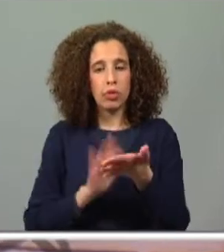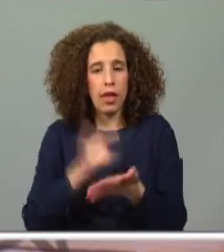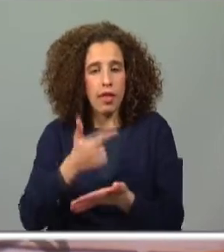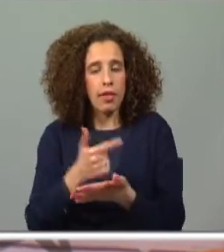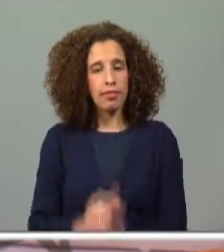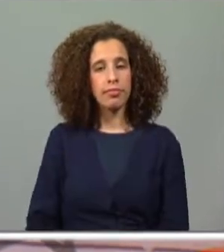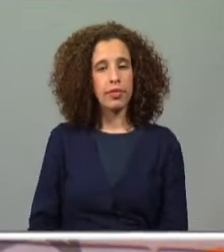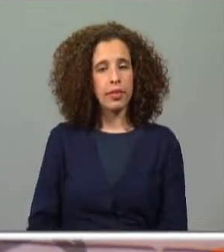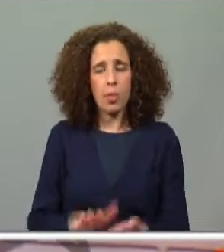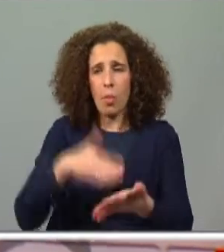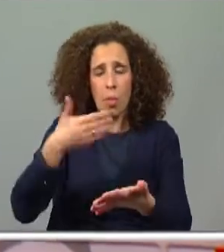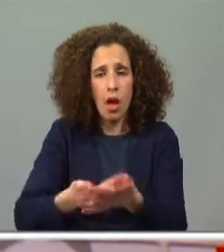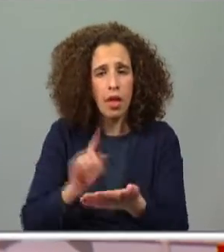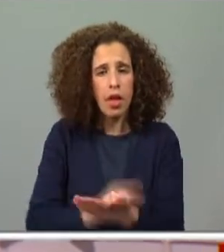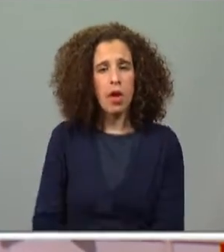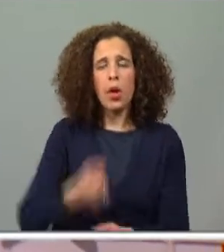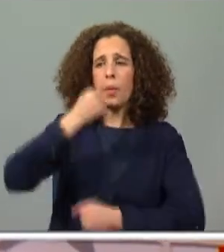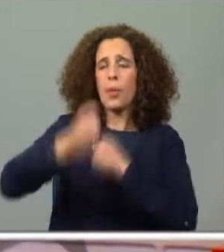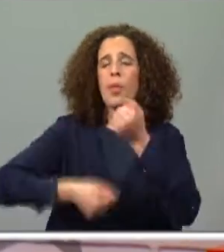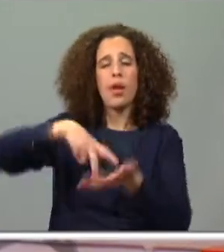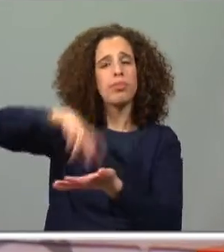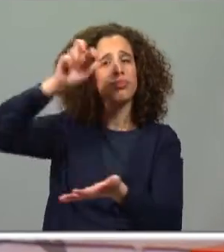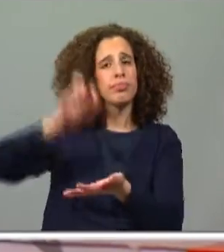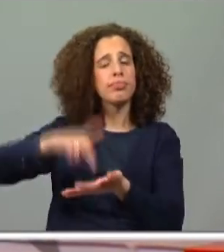caiu ela ia como qualquer criança a correria e a brincar entusiasmada não 跌倒了，她像任何孩子一樣去奔跑嬉戲 沒有